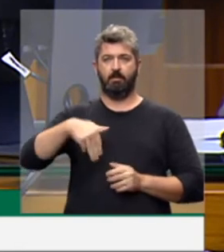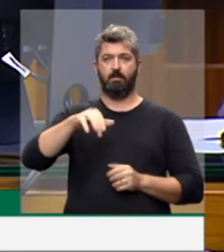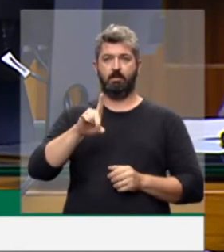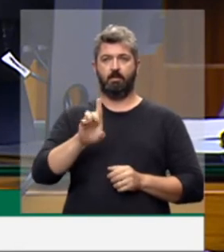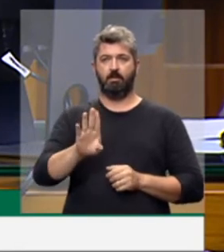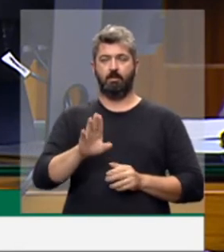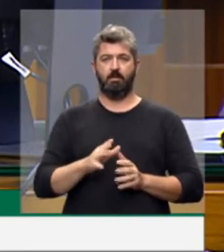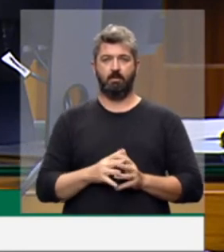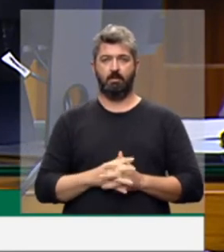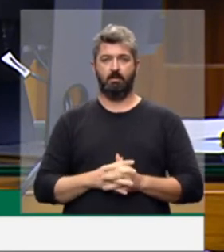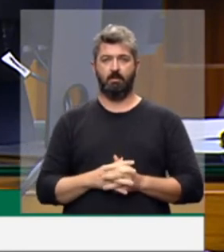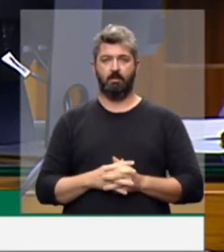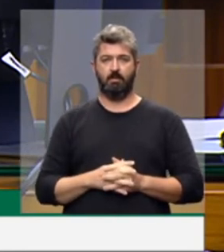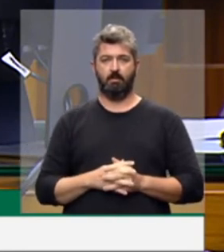PP, PARTIDO PROGRESSISTA? -- [DEPUTADO]: PP ORO